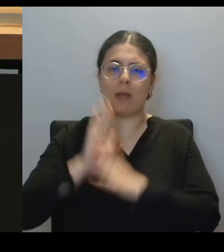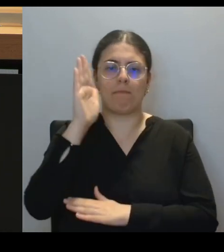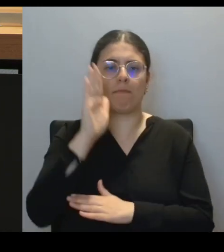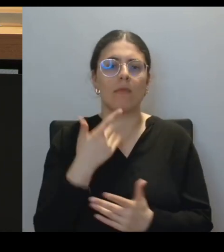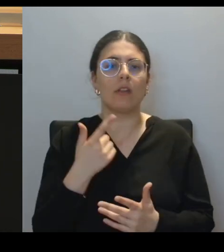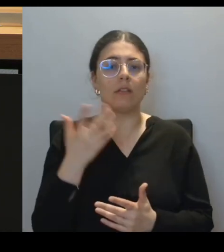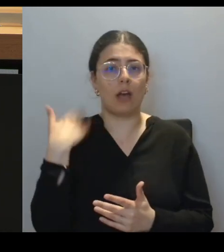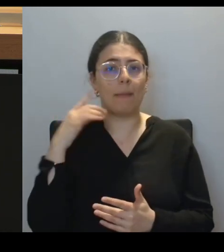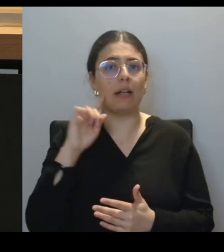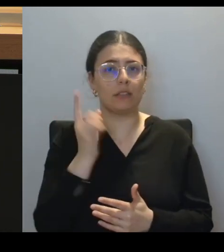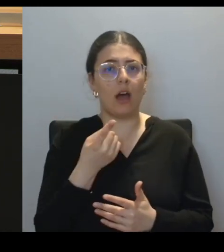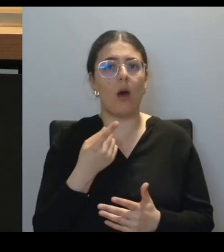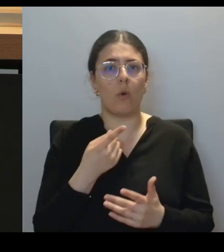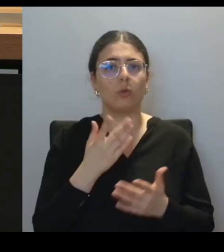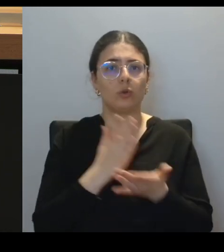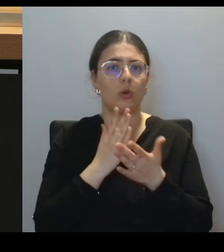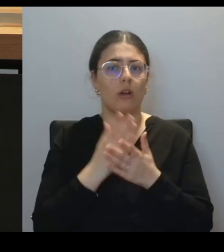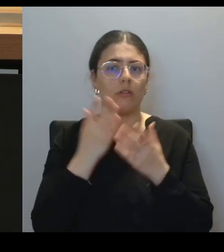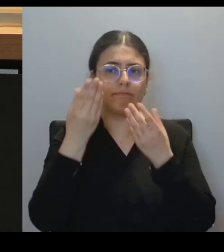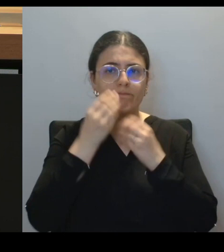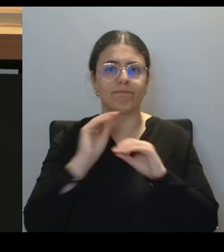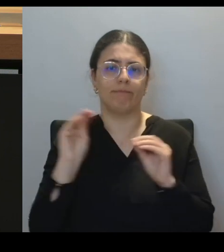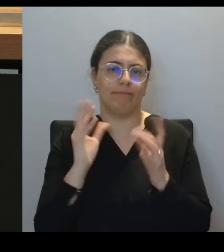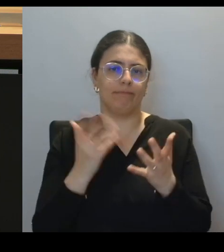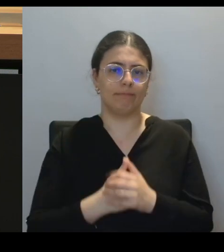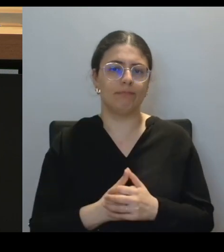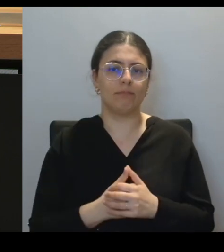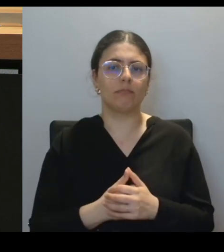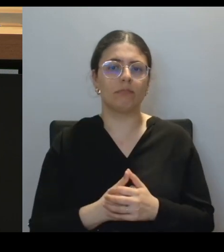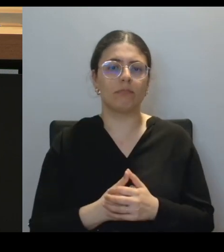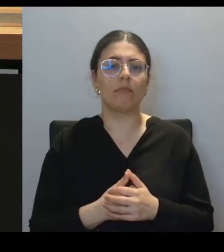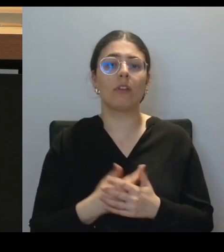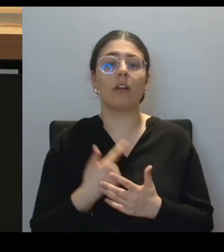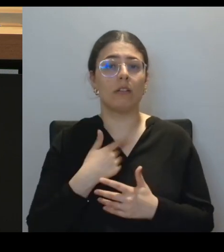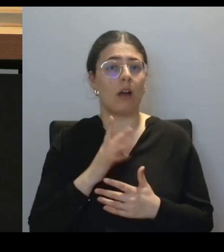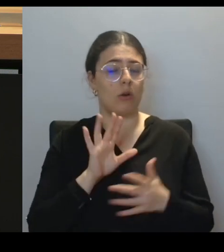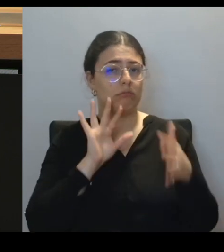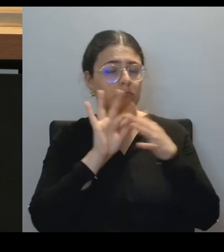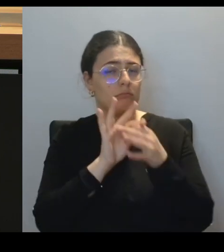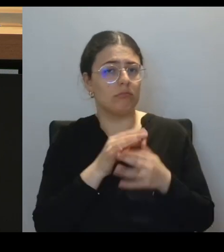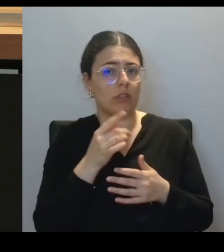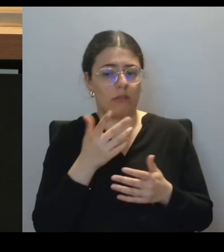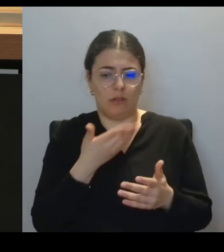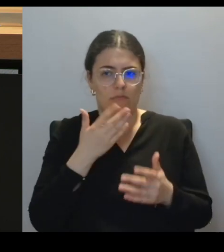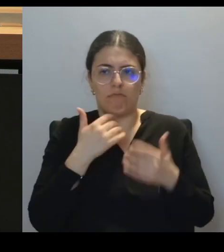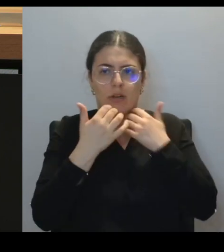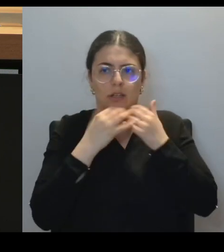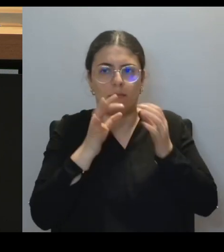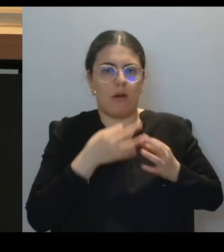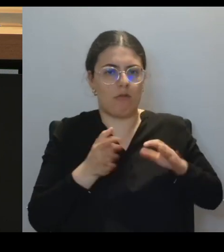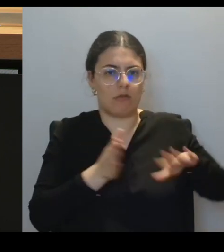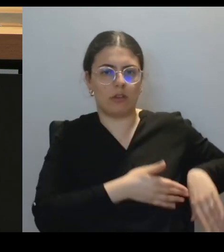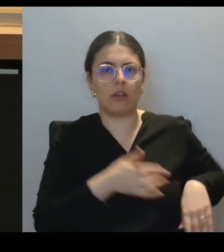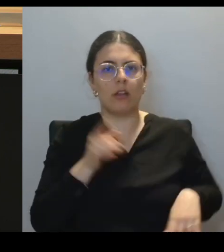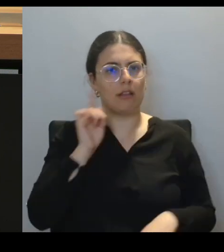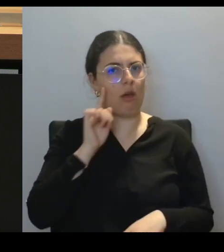Und da kann ich Ihnen jetzt auch schon mal was sagen, ganz ohne Bericht. Ich glaube, in den Bereichen hat sich die Lage nicht besonders verbessert, was Wohn und Gewerbemieten angeht.